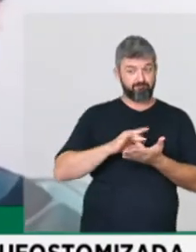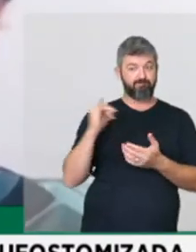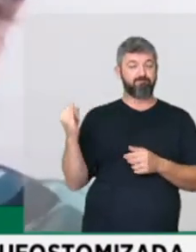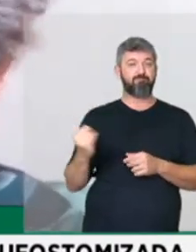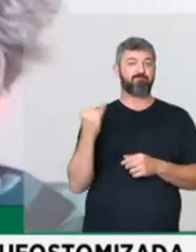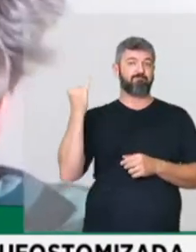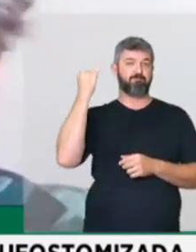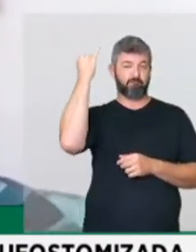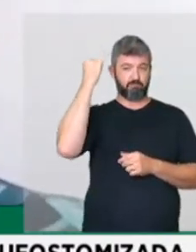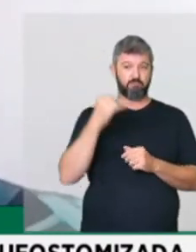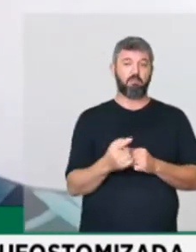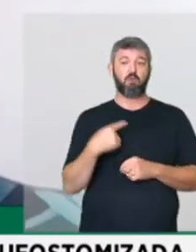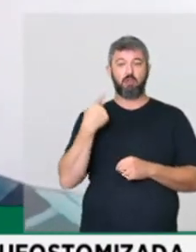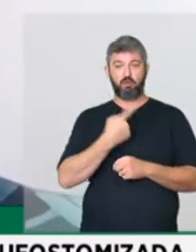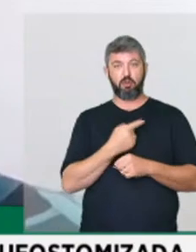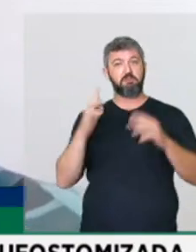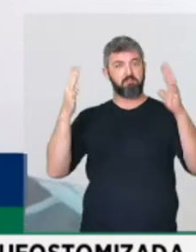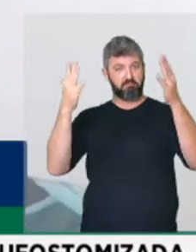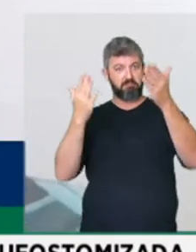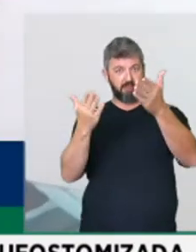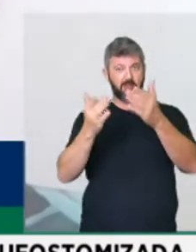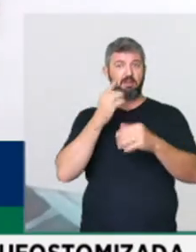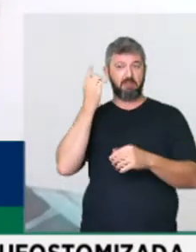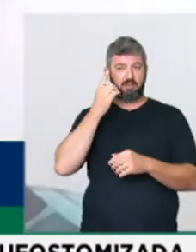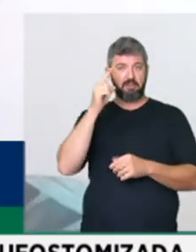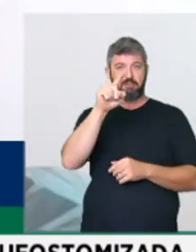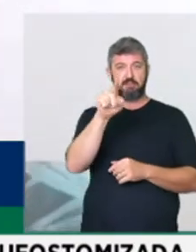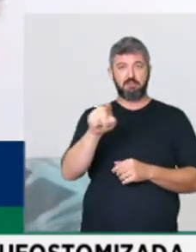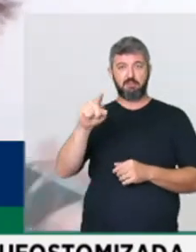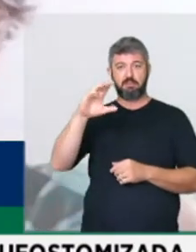TEMPO O ENVOLVIMENTO DO ESTADO NOS DIVERSOS ASPECTOS QUE SÃO FUNDAMENTAIS PARA QUE ESTA